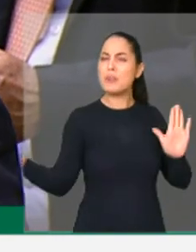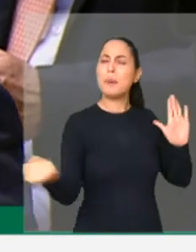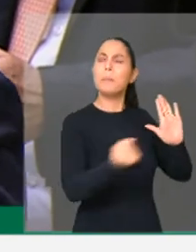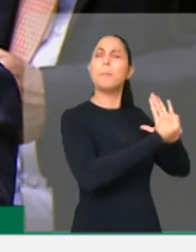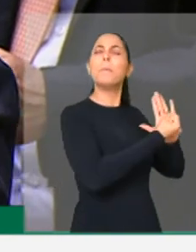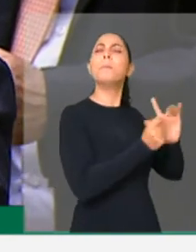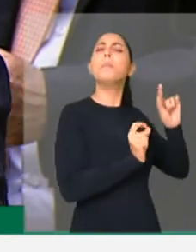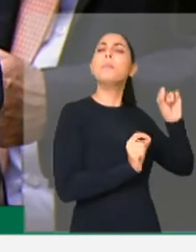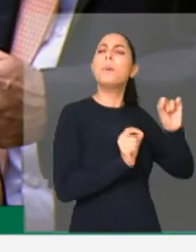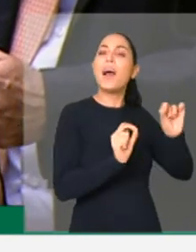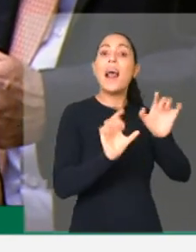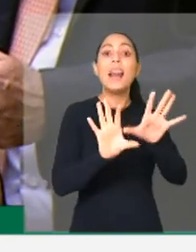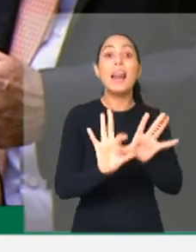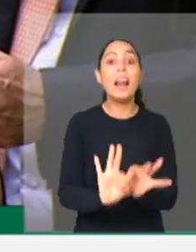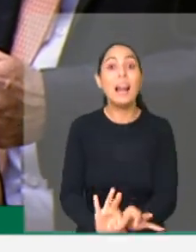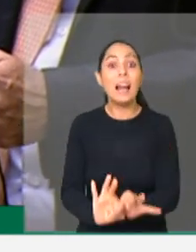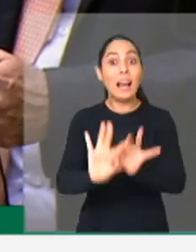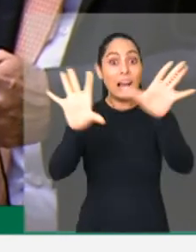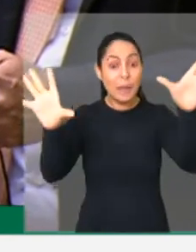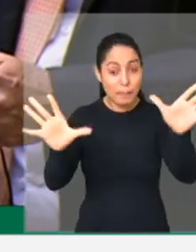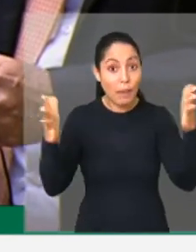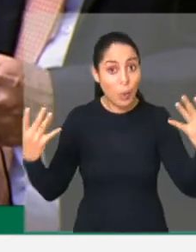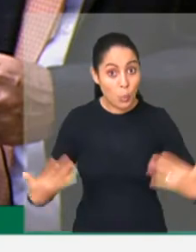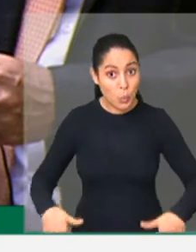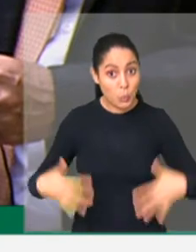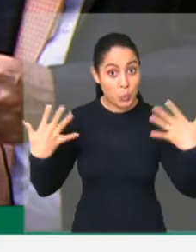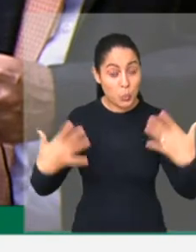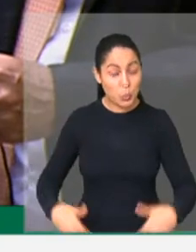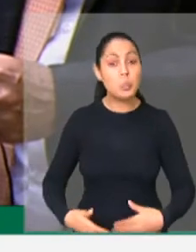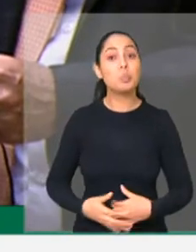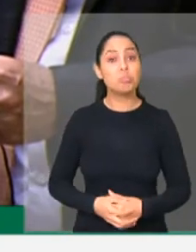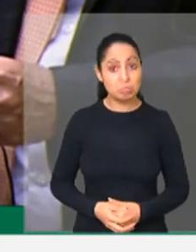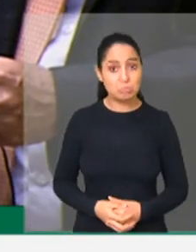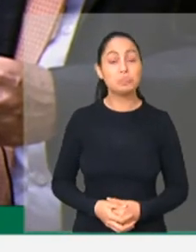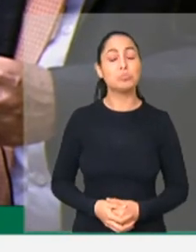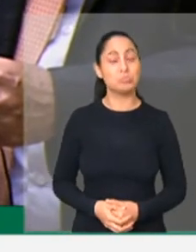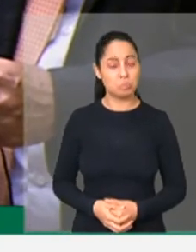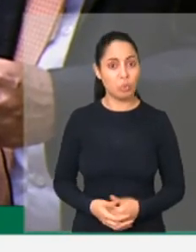JÁ EXAURIU, INCLUSIVE TODOS, PERMEOU TODOS OS SEGMENTOS EMPRESARIAIS QUE TÊM